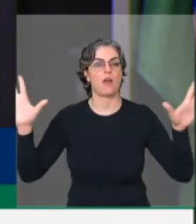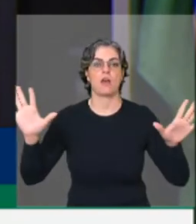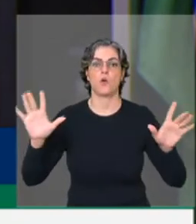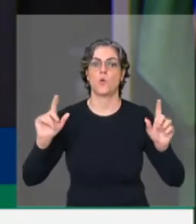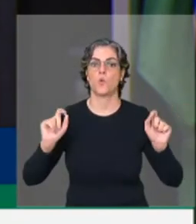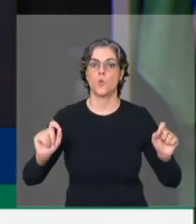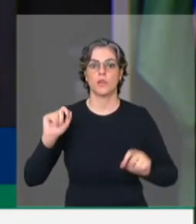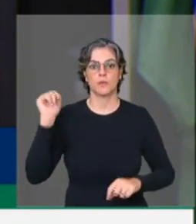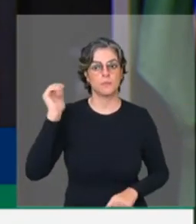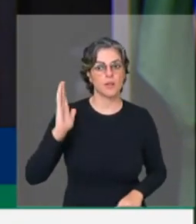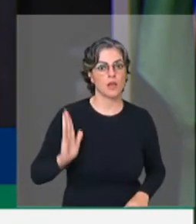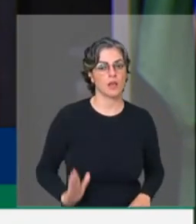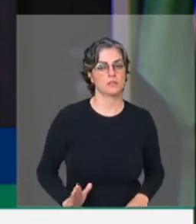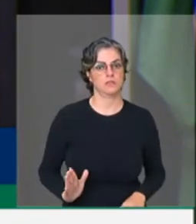QUE O BRASIL ESPERA DE NÓS NESSE MOMENTO. E SE EU